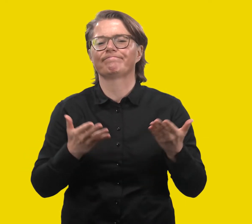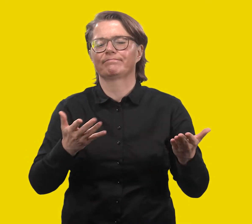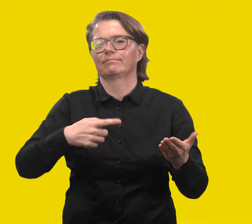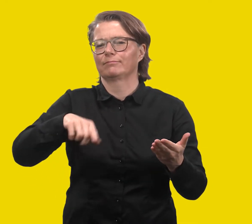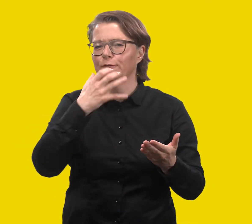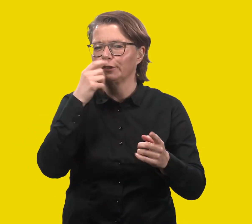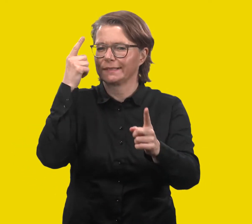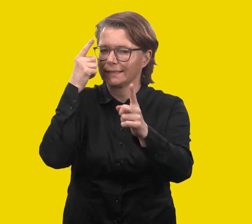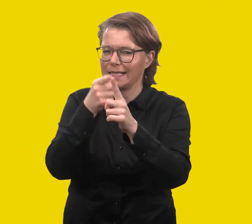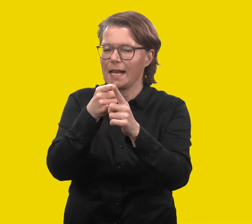Dadurch soll erreicht werden,